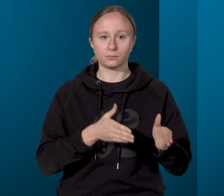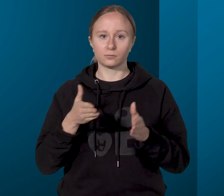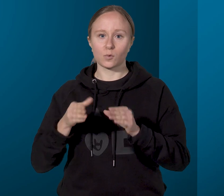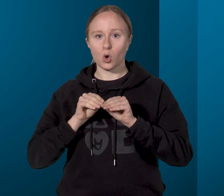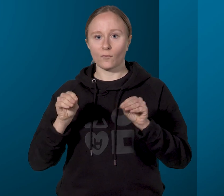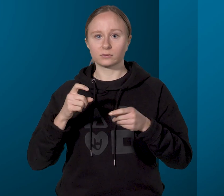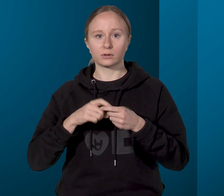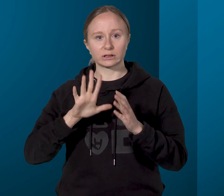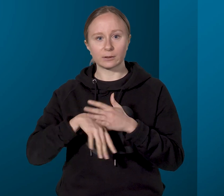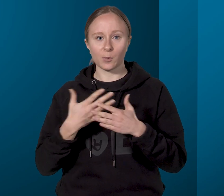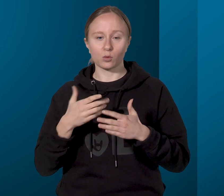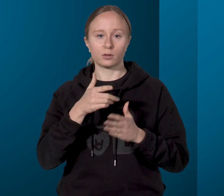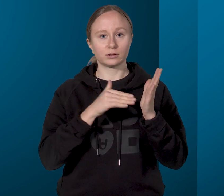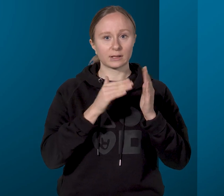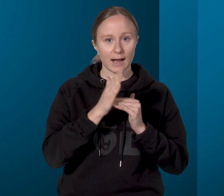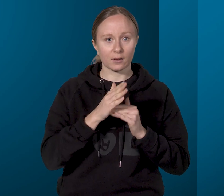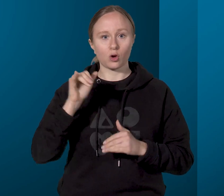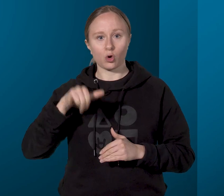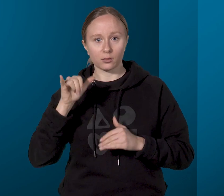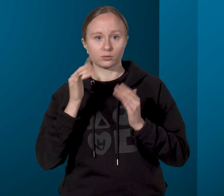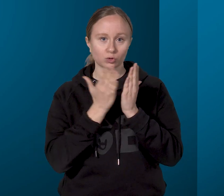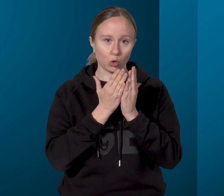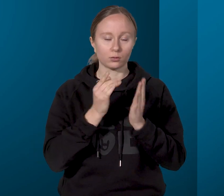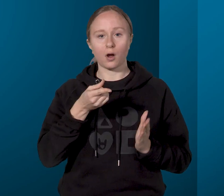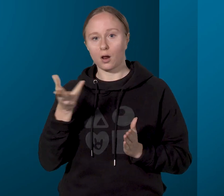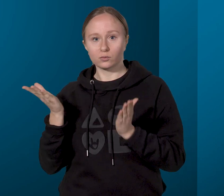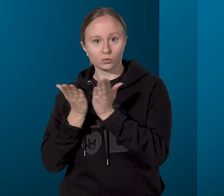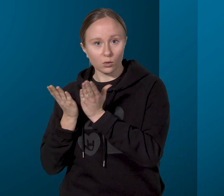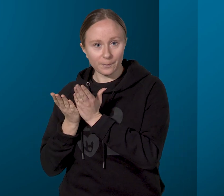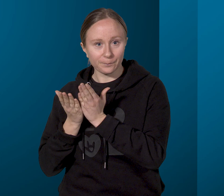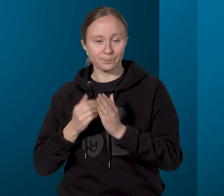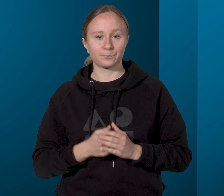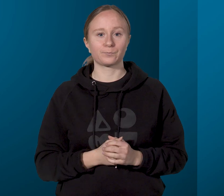och undervisningen av teckenspråk från Snäckan - och Ytteresse skola till andra skolor.